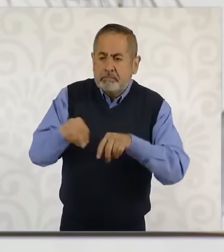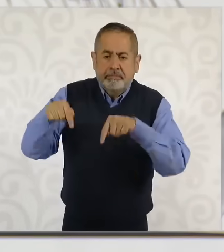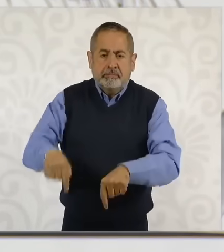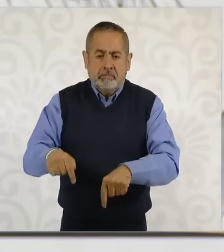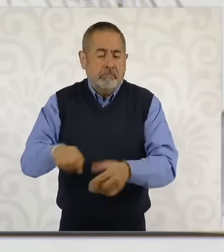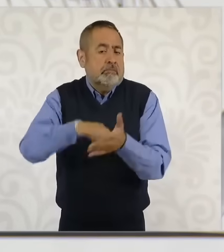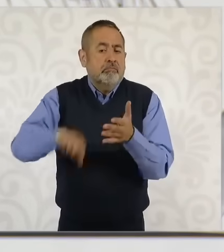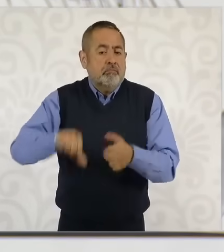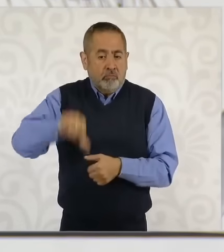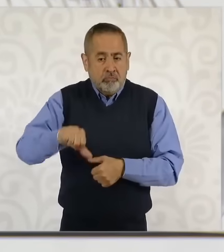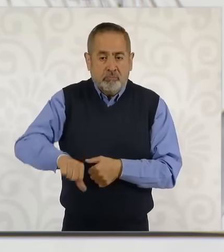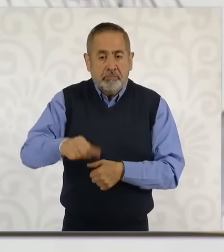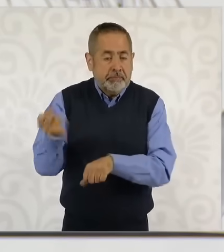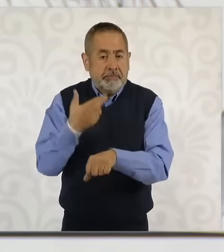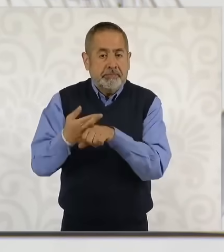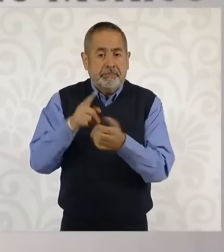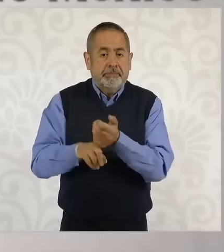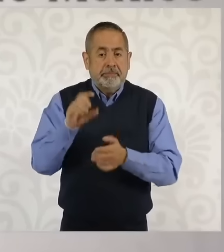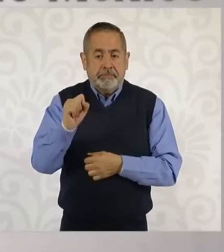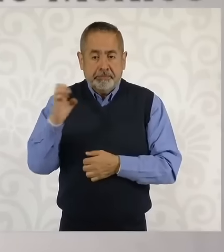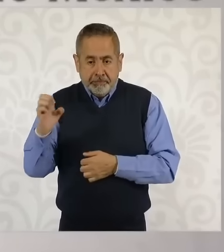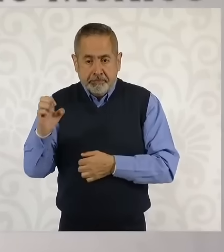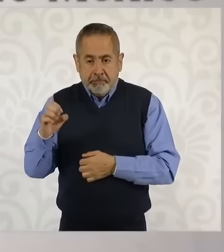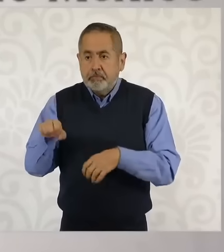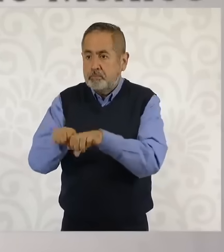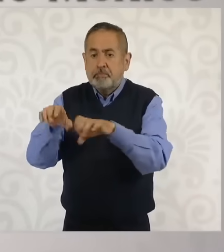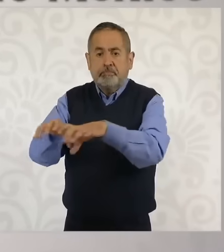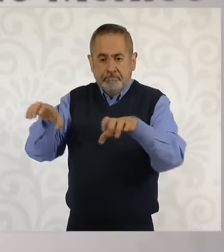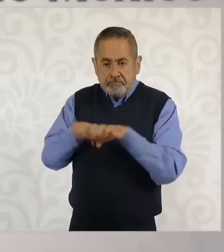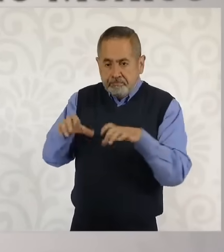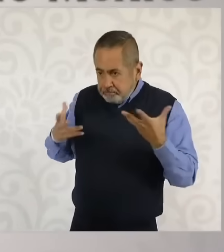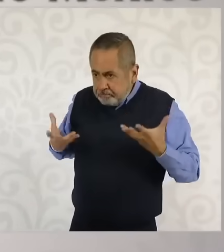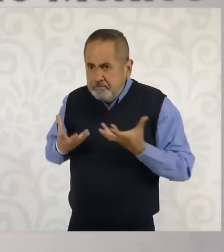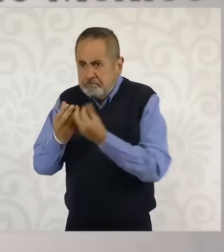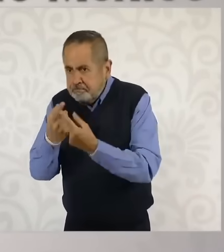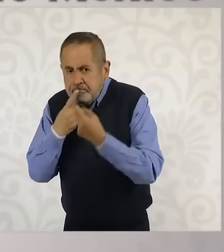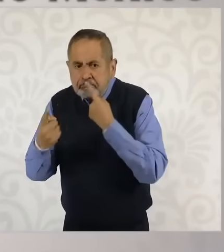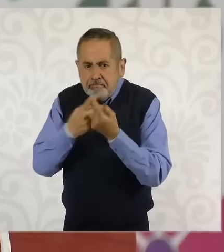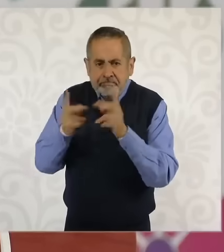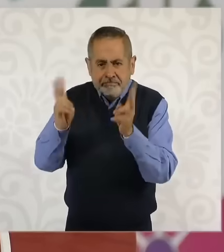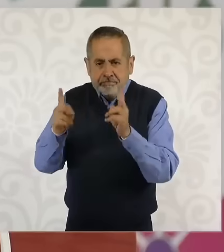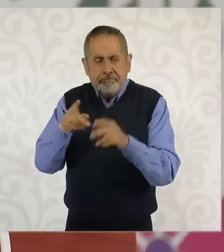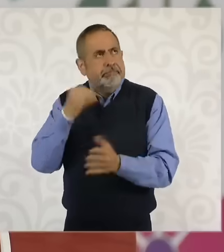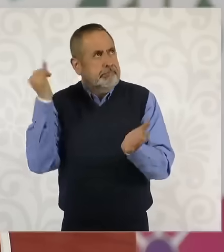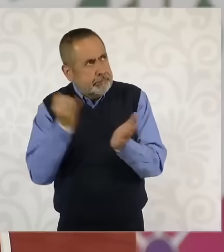con Economía otra vez y un equipo grande que analizamos siempre pues el tema de los aranceles,